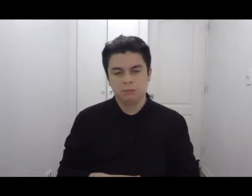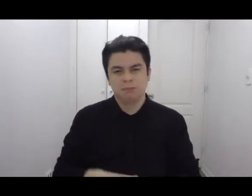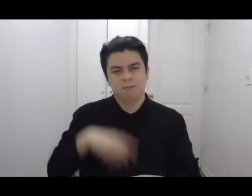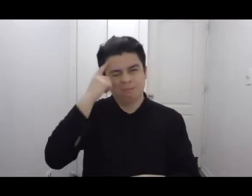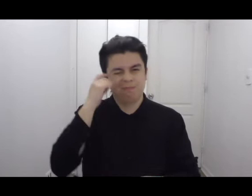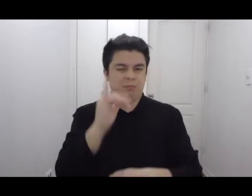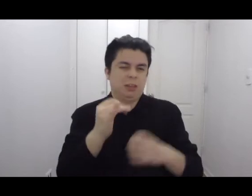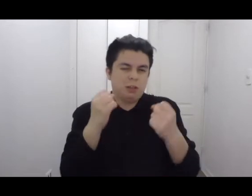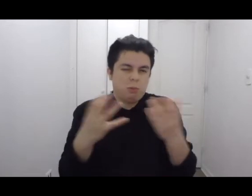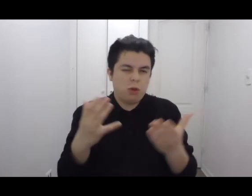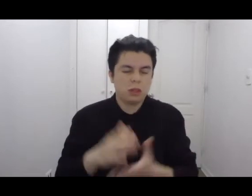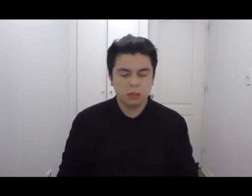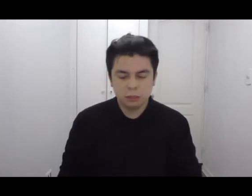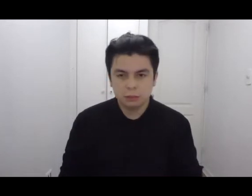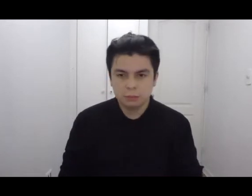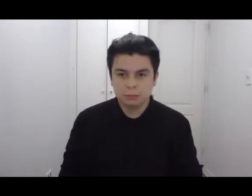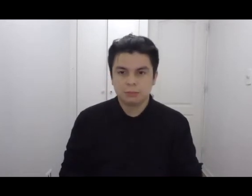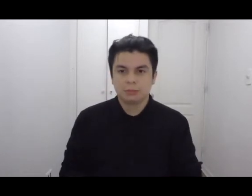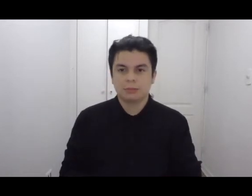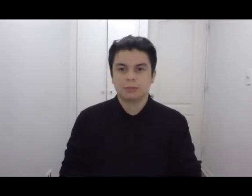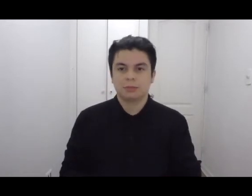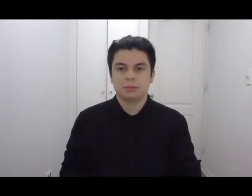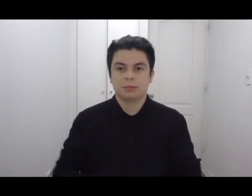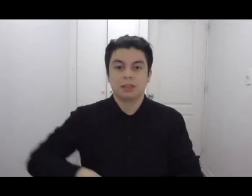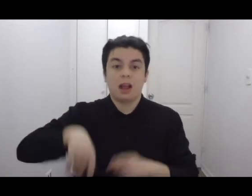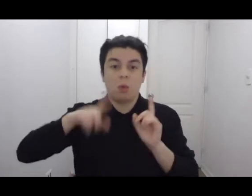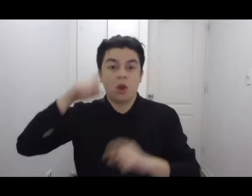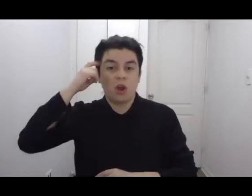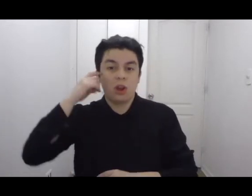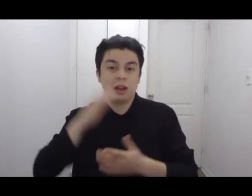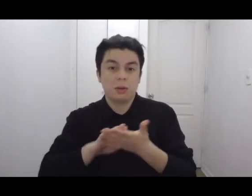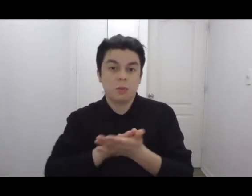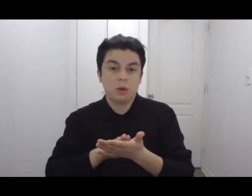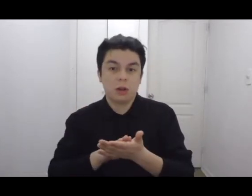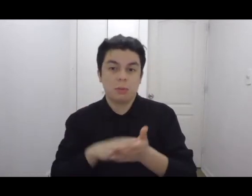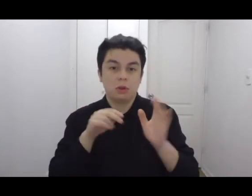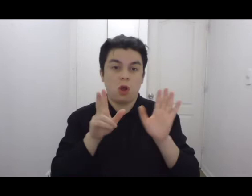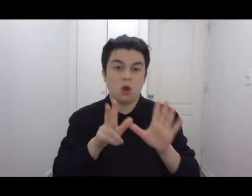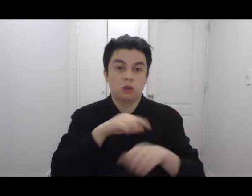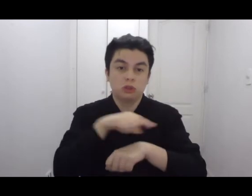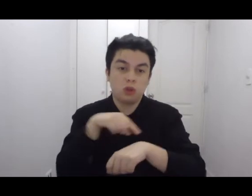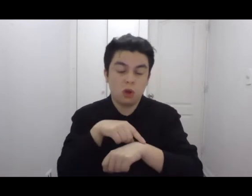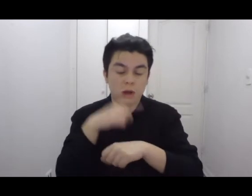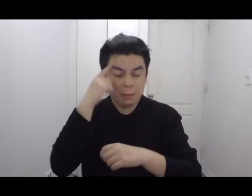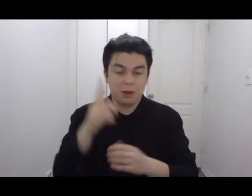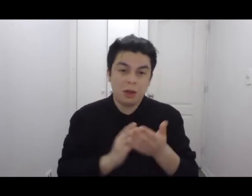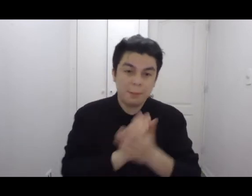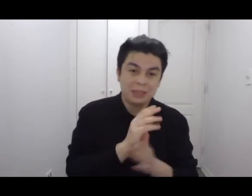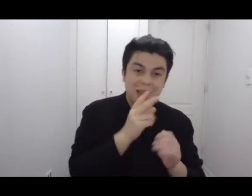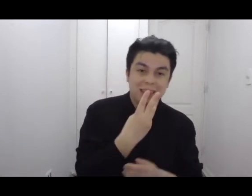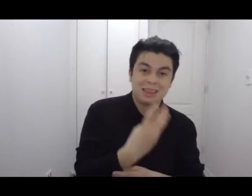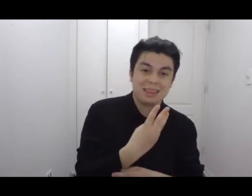como la gente que cree que igual duermo ocho horas pero me acuesto a las tres de la